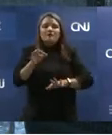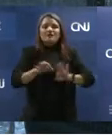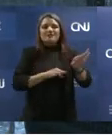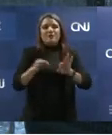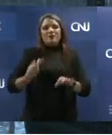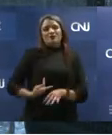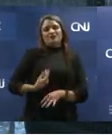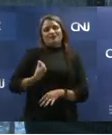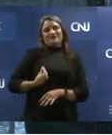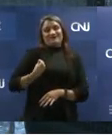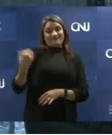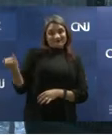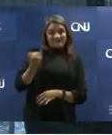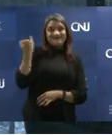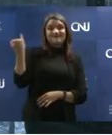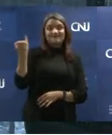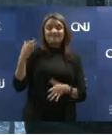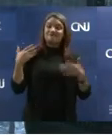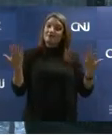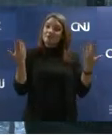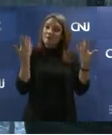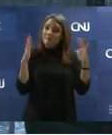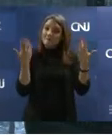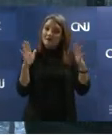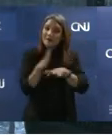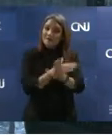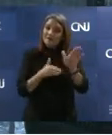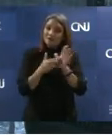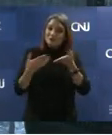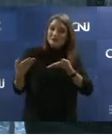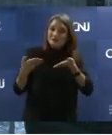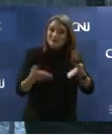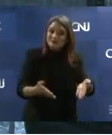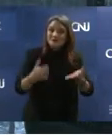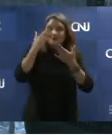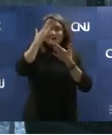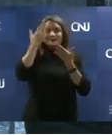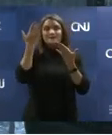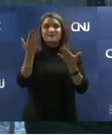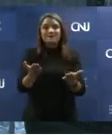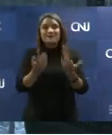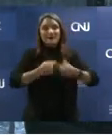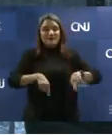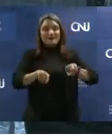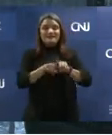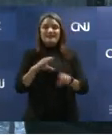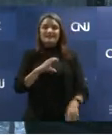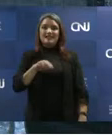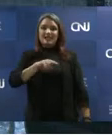Eu quero parabenizar a todos os envolvidos. Agradecer a parceria do CNJ, do Ibama, do IPHAN, de todos que trabalharam